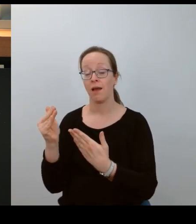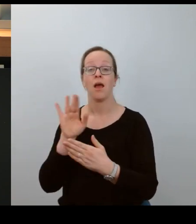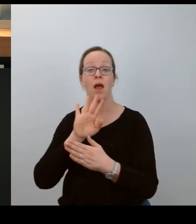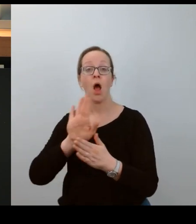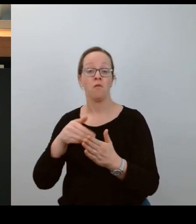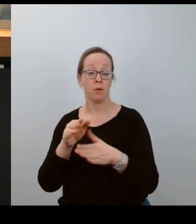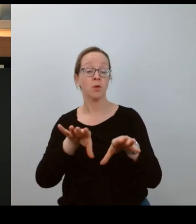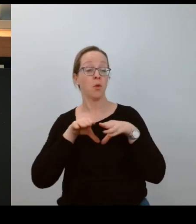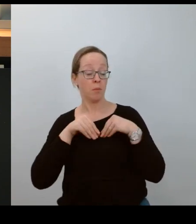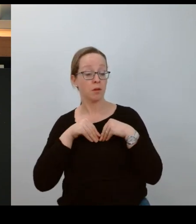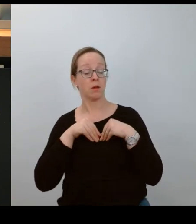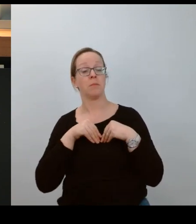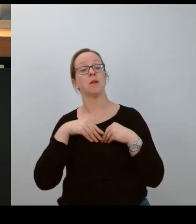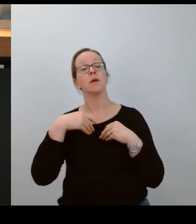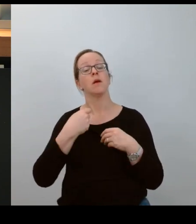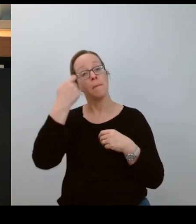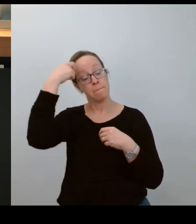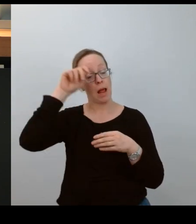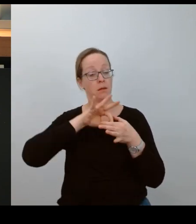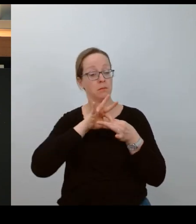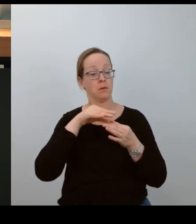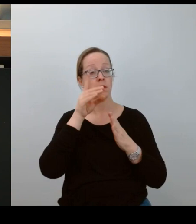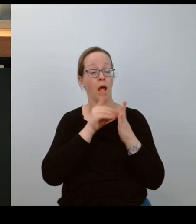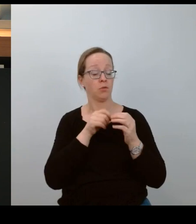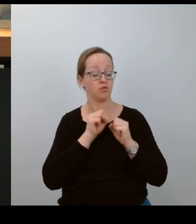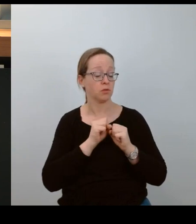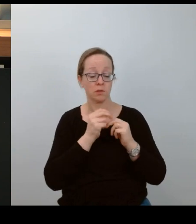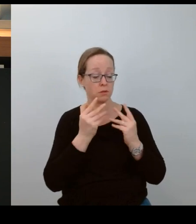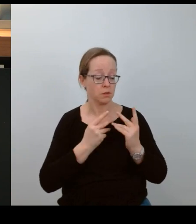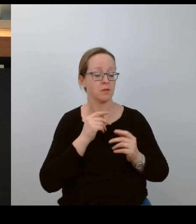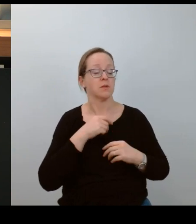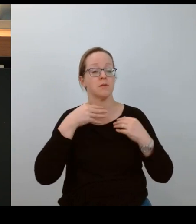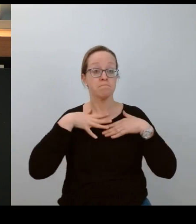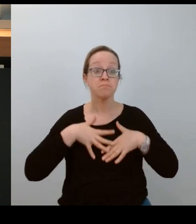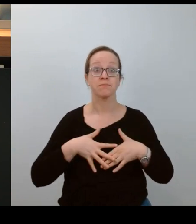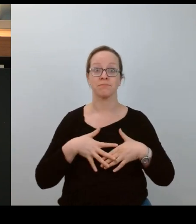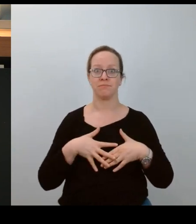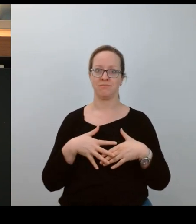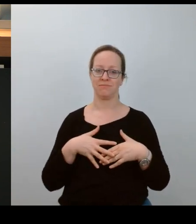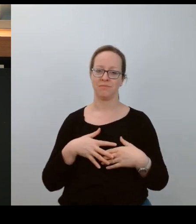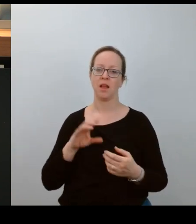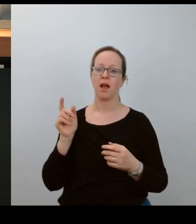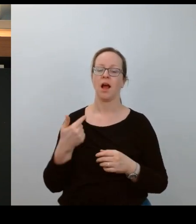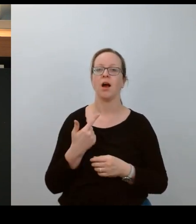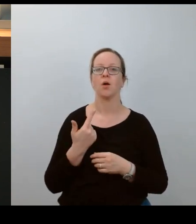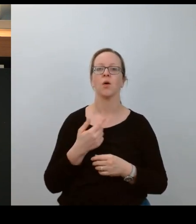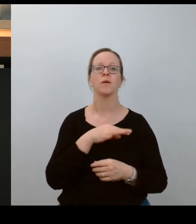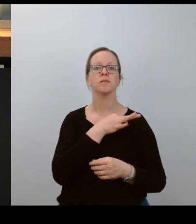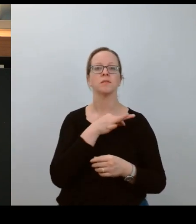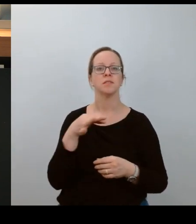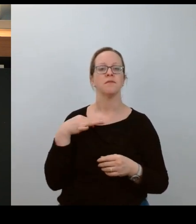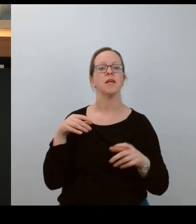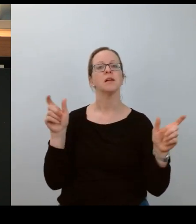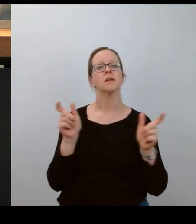Deutschland, besonders in Berlin, noch lange nicht soweit. Zwei möchte ich herausgreifen: Zum einen den Berliner Landesverband von Transparency